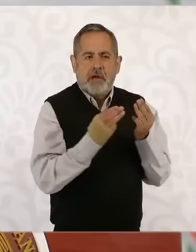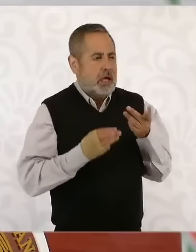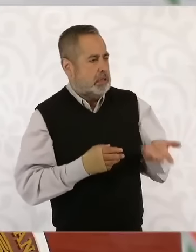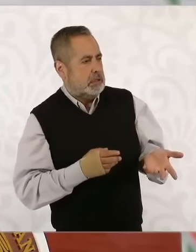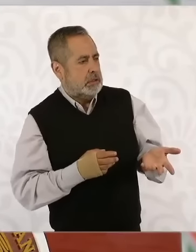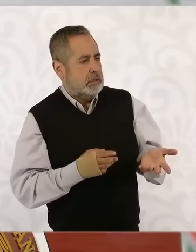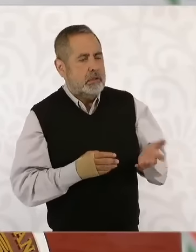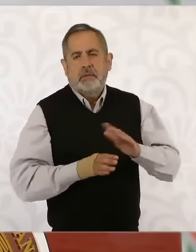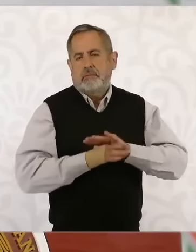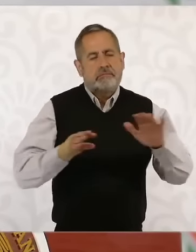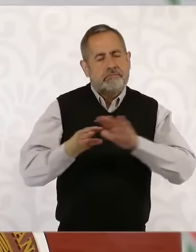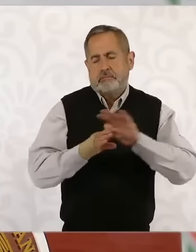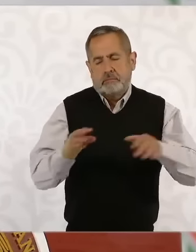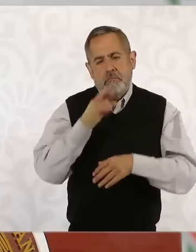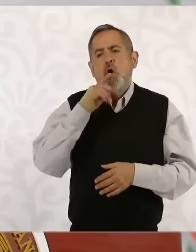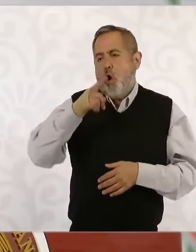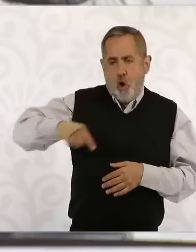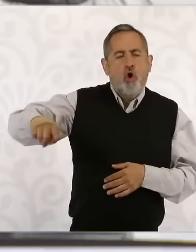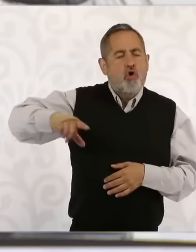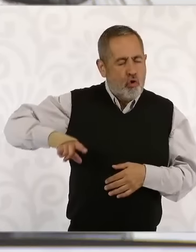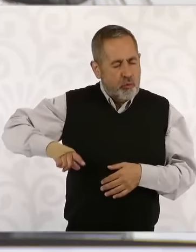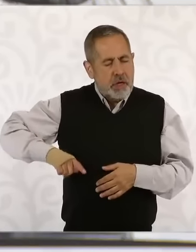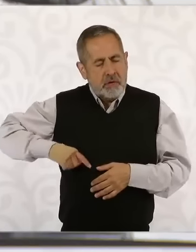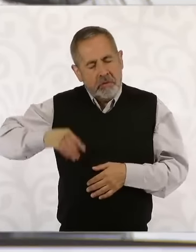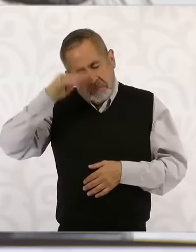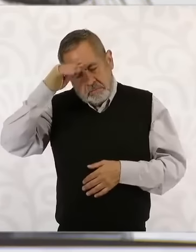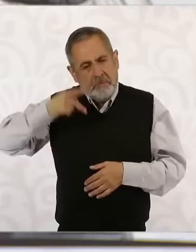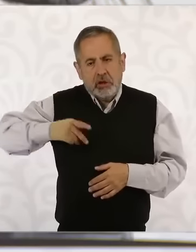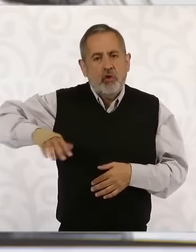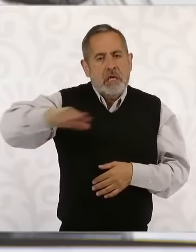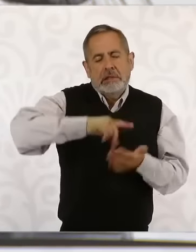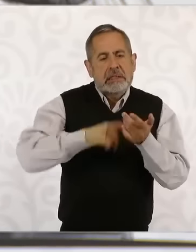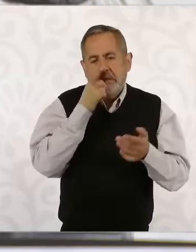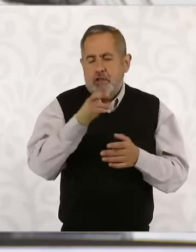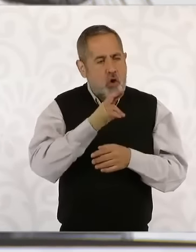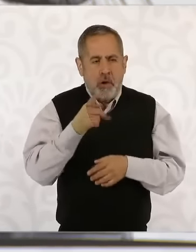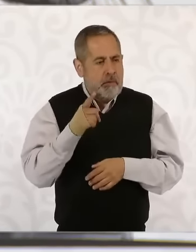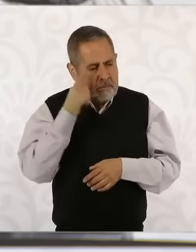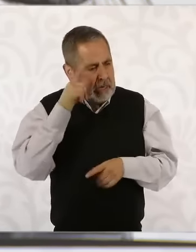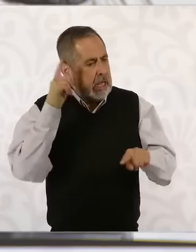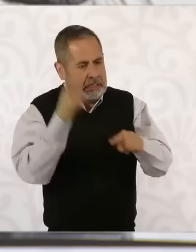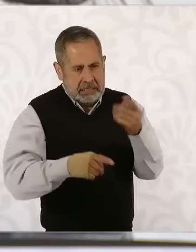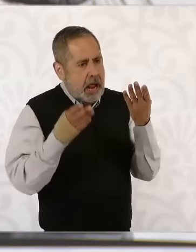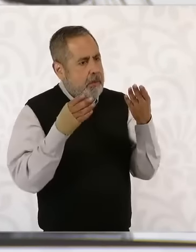está interesada que el Estado pueda cumplir con sus fines. El amparo debe proteger los derechos